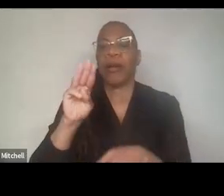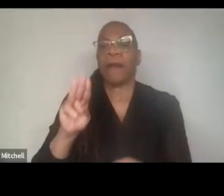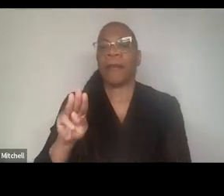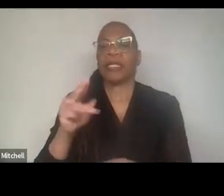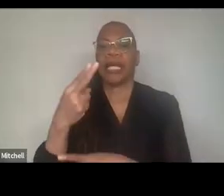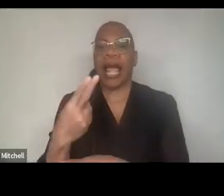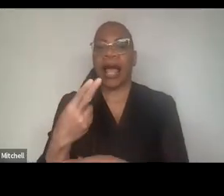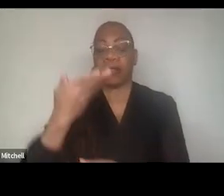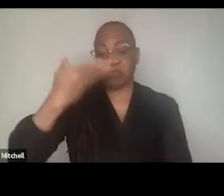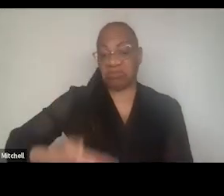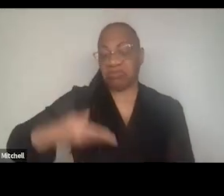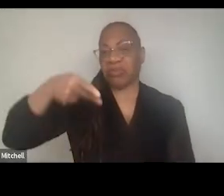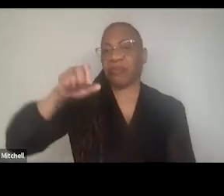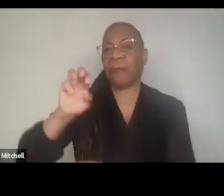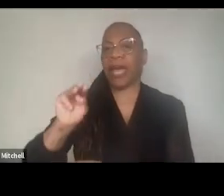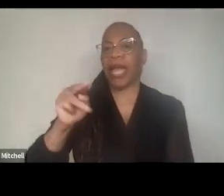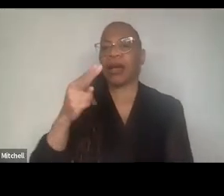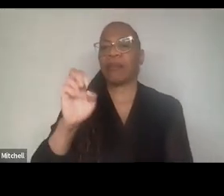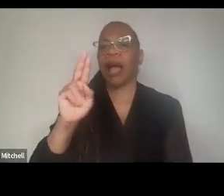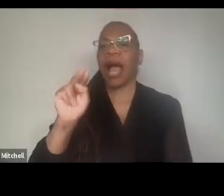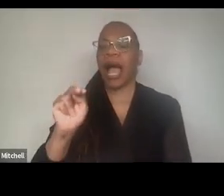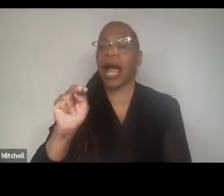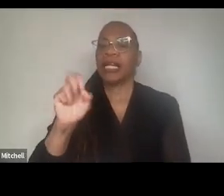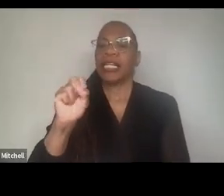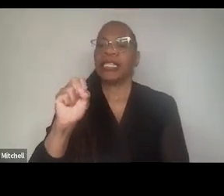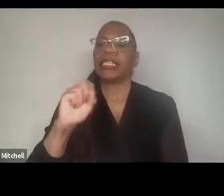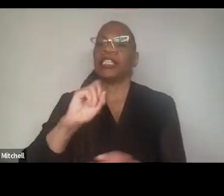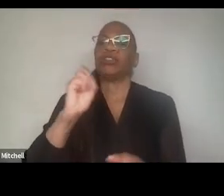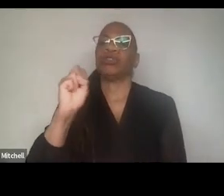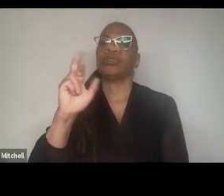en el Centro de Asistencia Técnica de SOAR de SAMHSA, y moderaré el seminario web de hoy.